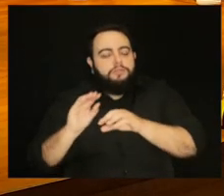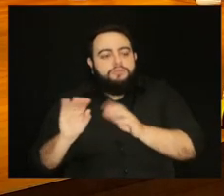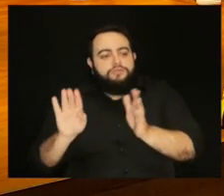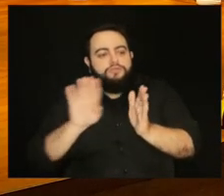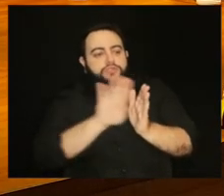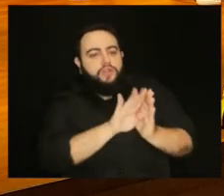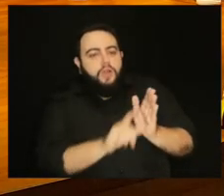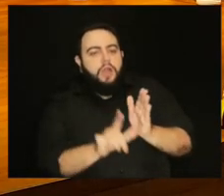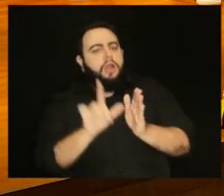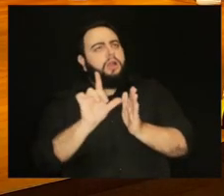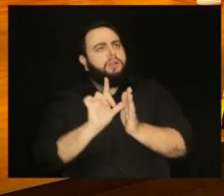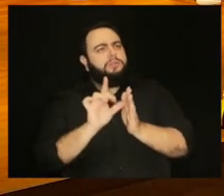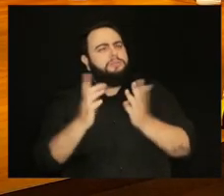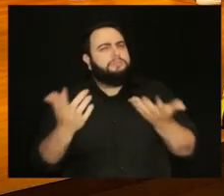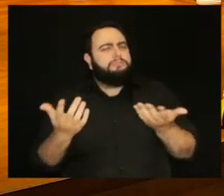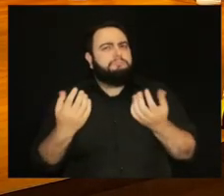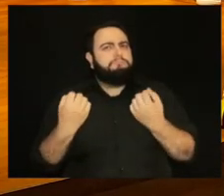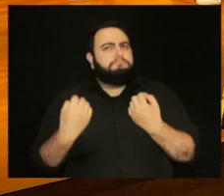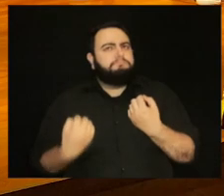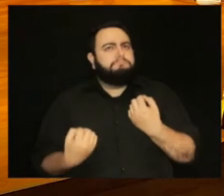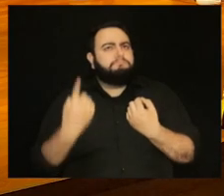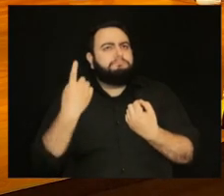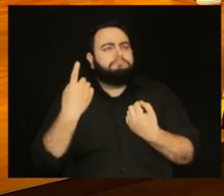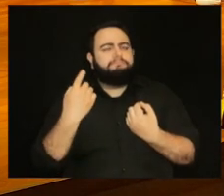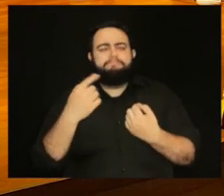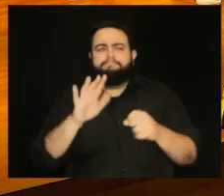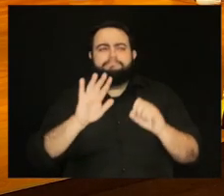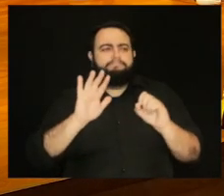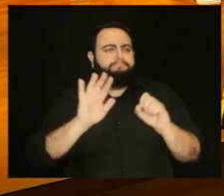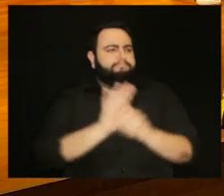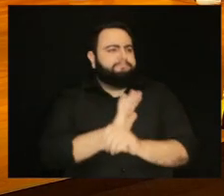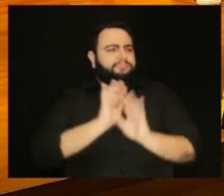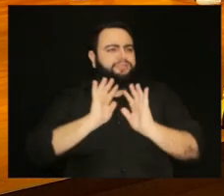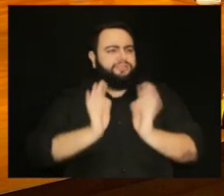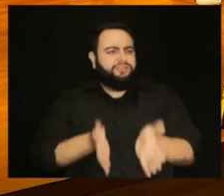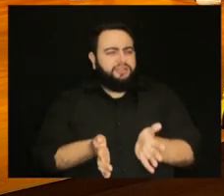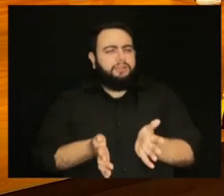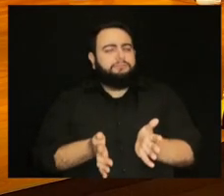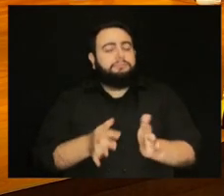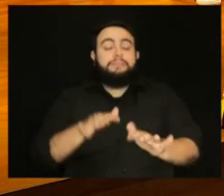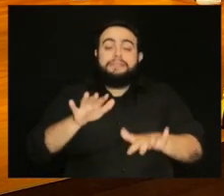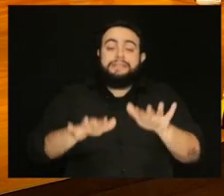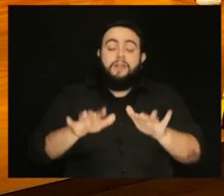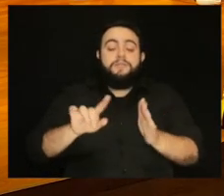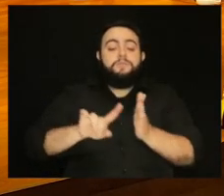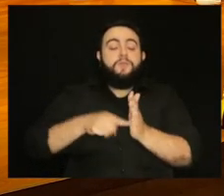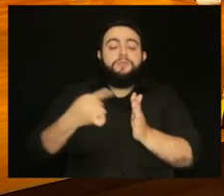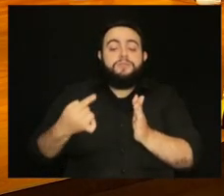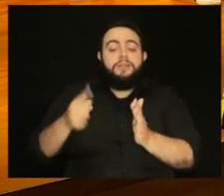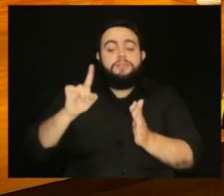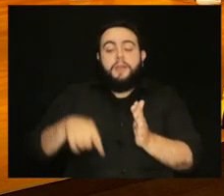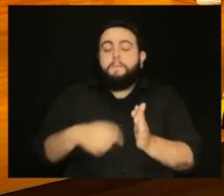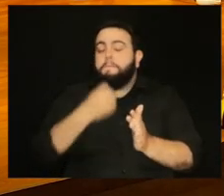muito italiano já não vai dar então quem sabe dizem que Buenos Aires é um bom terreno daí